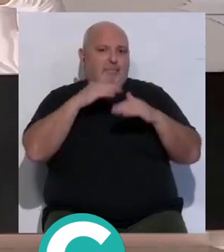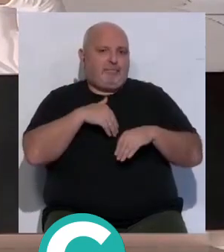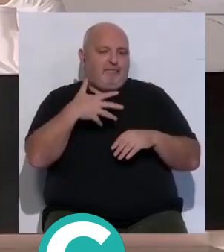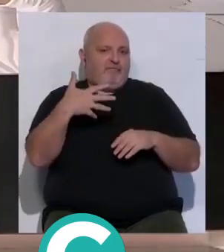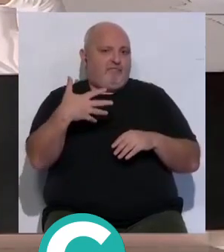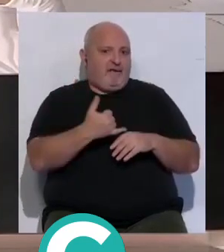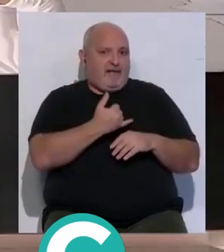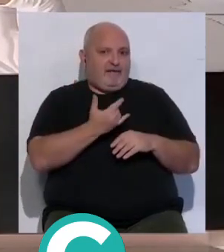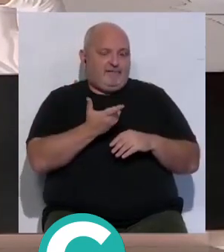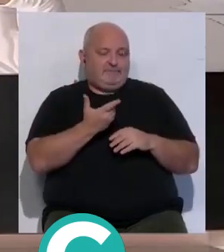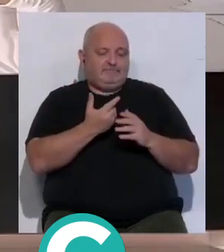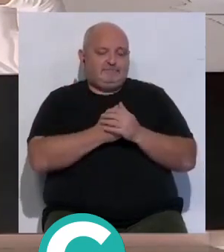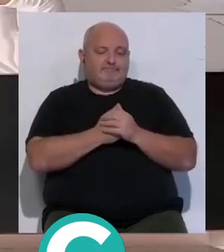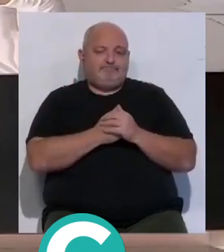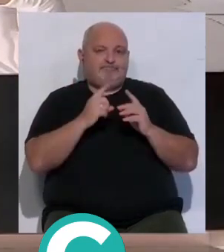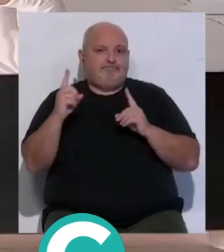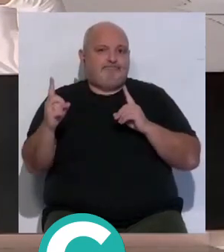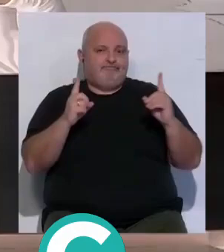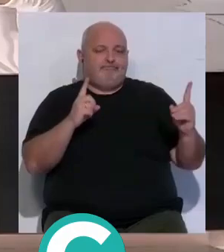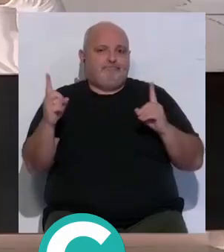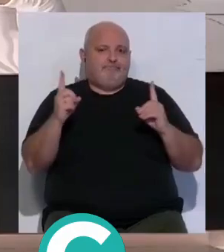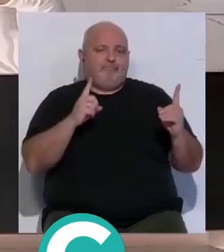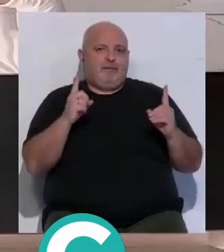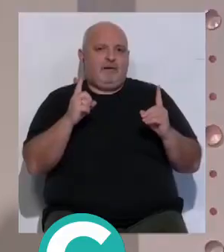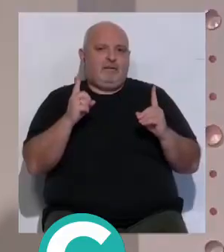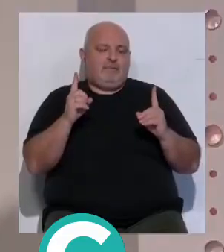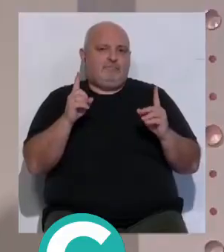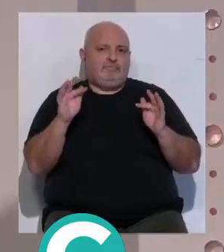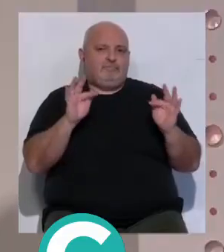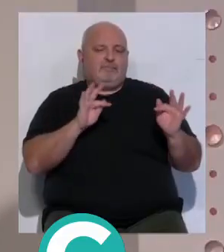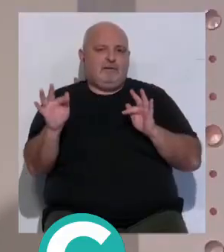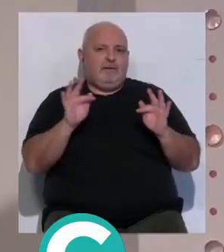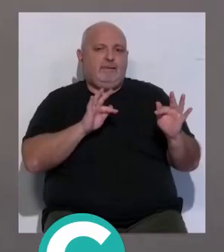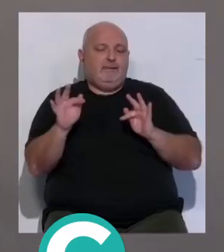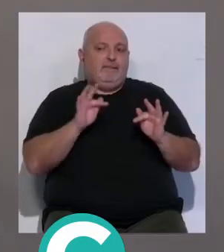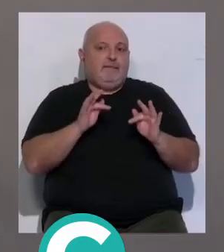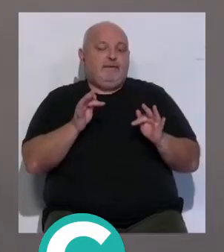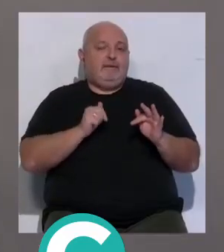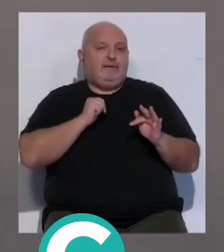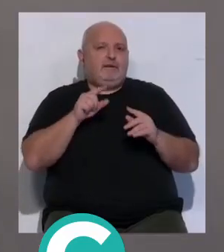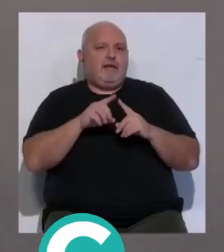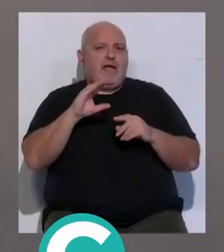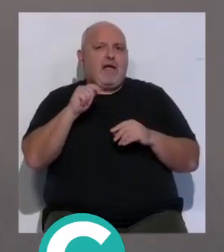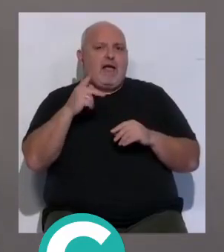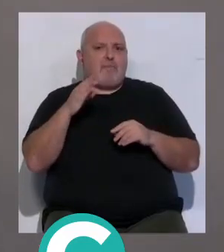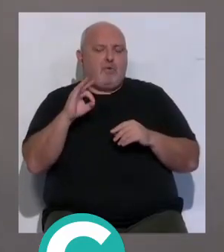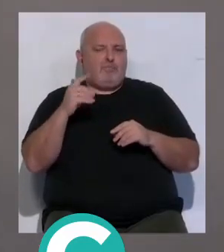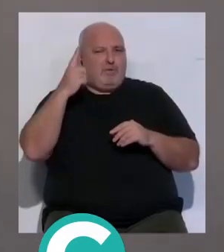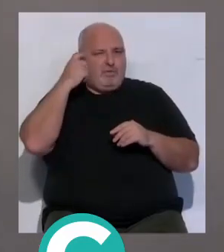esa competitividad competitividad exactamente y que la tuvo con Carlos acápo y se llevaron